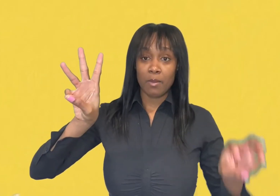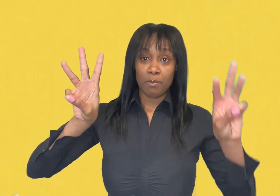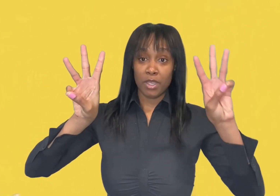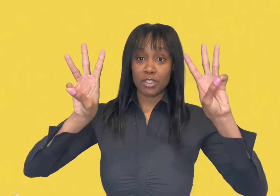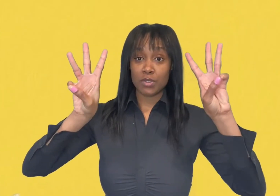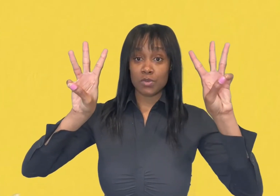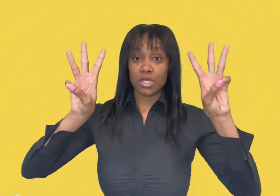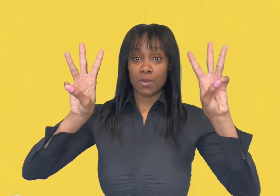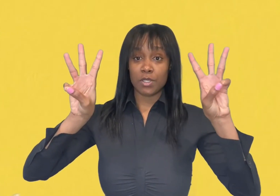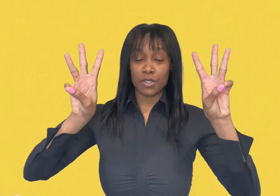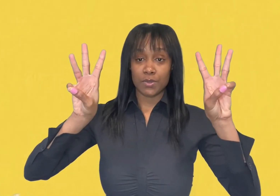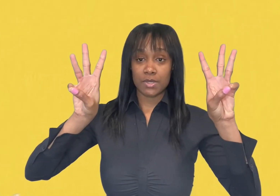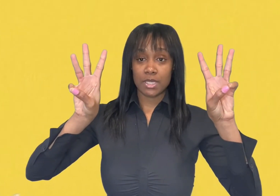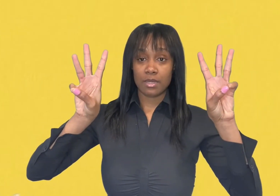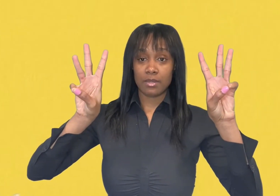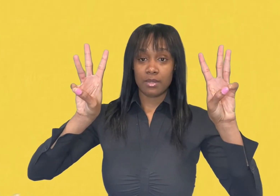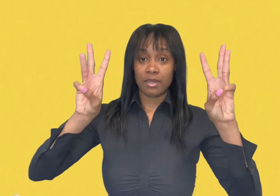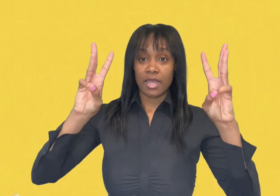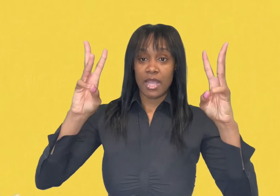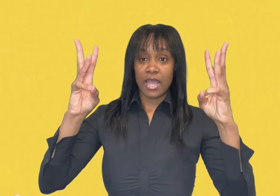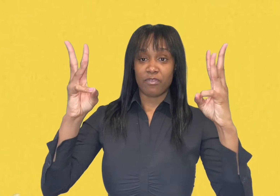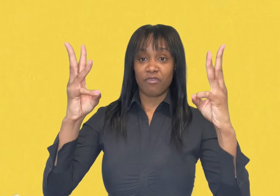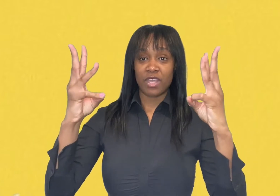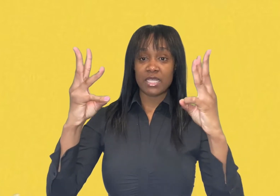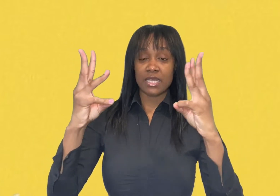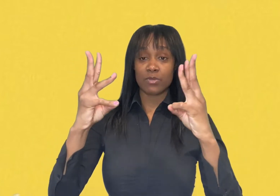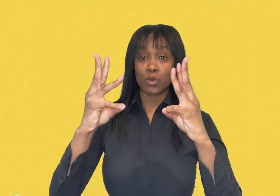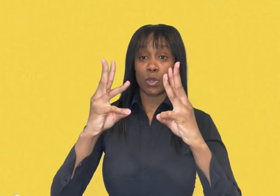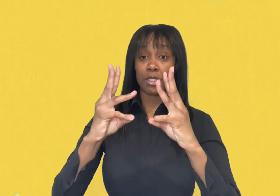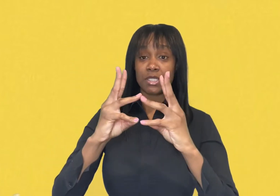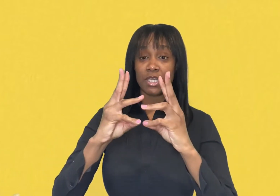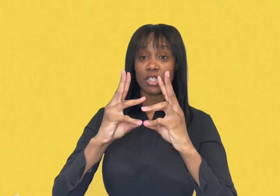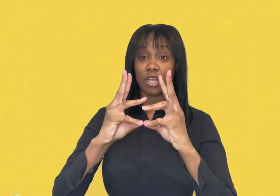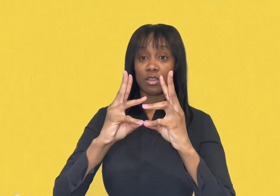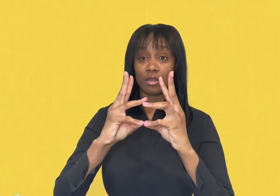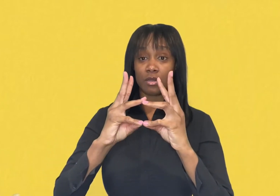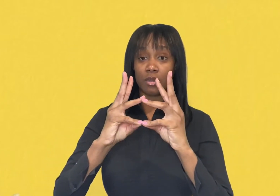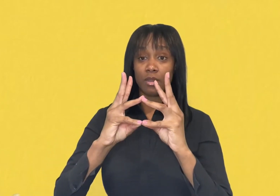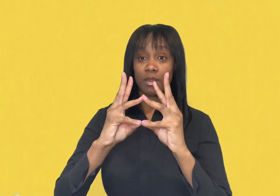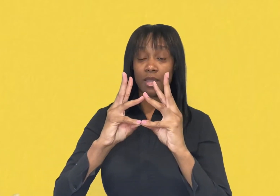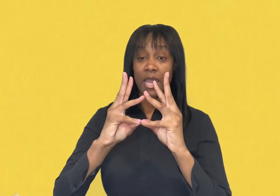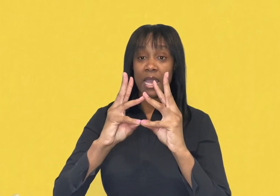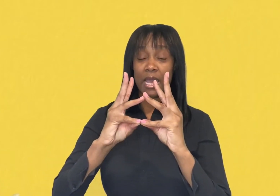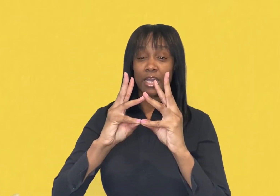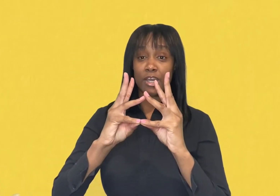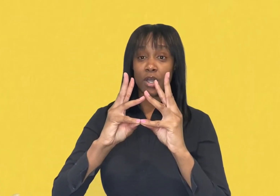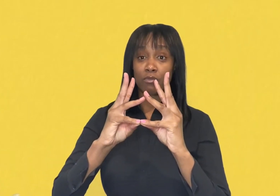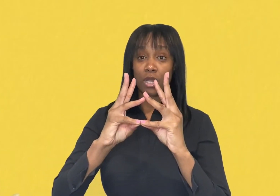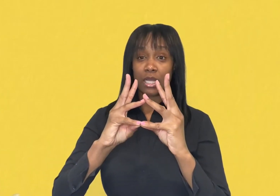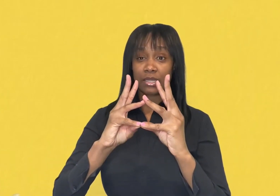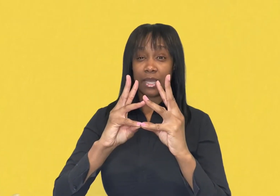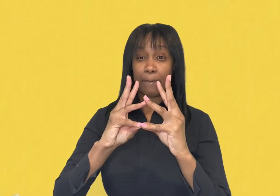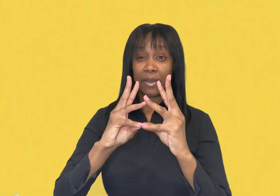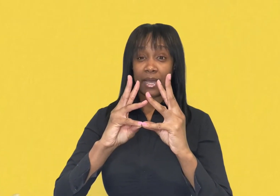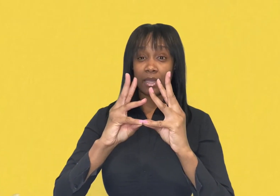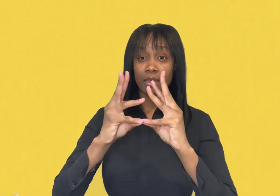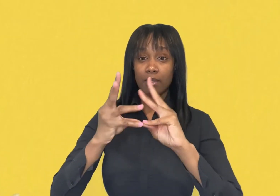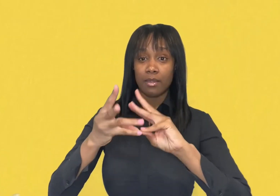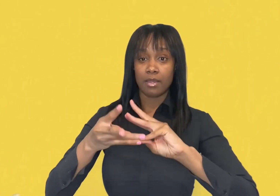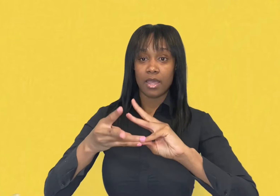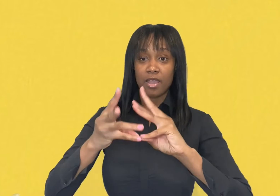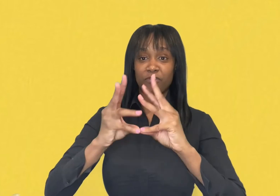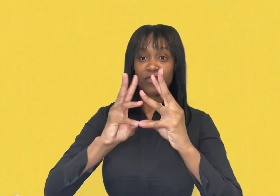Buatlah dua huruf W yang saling berhadapan dan sekarang goyangkan mereka ke depan dan belakang